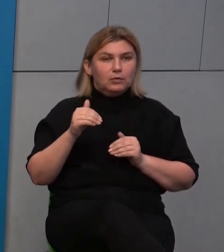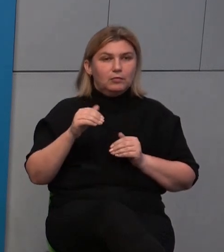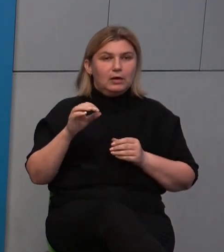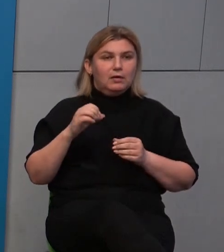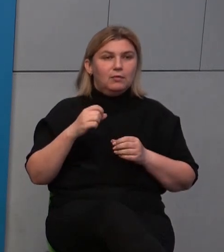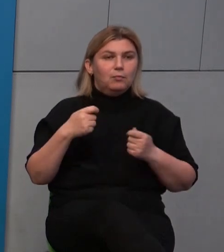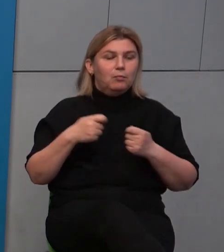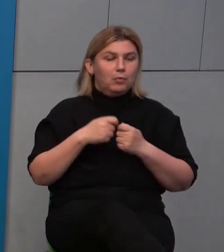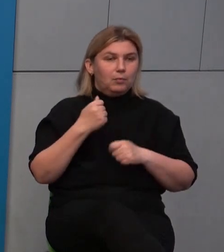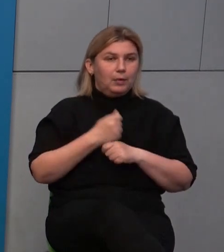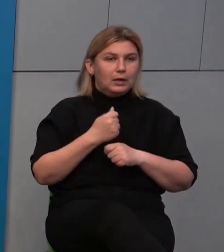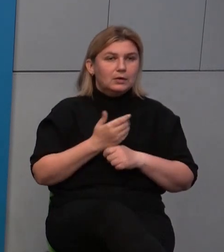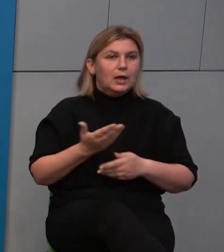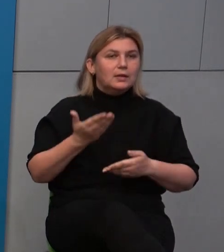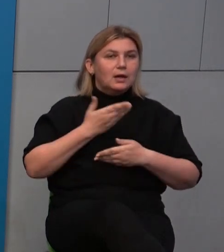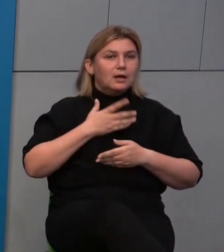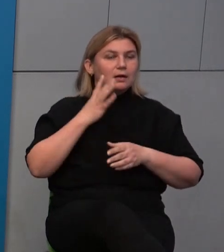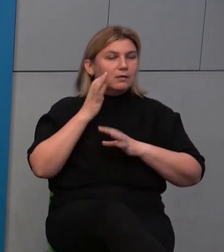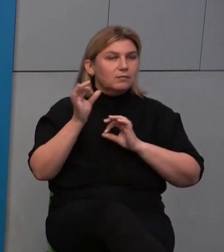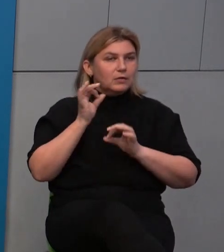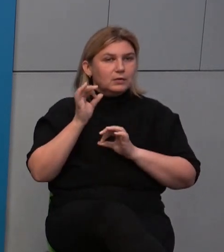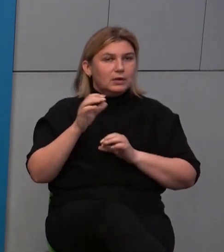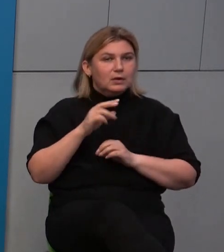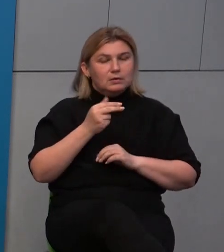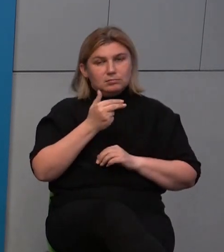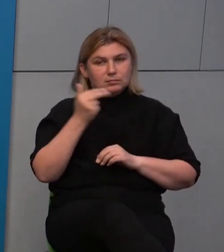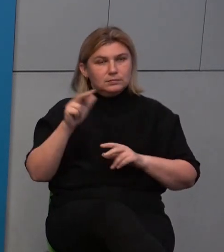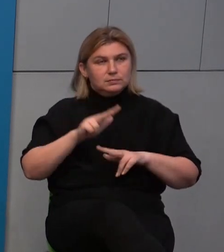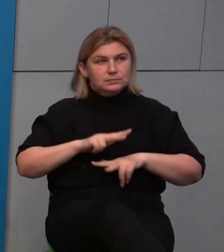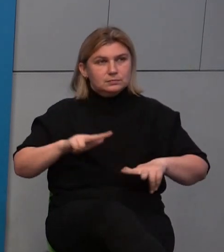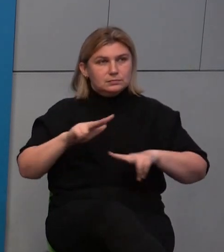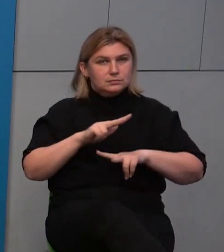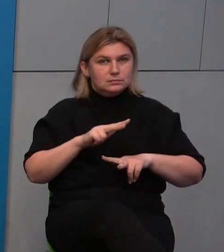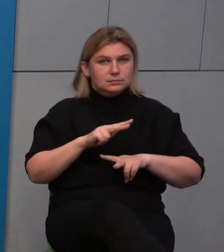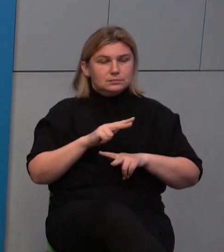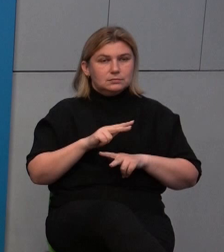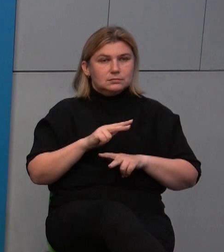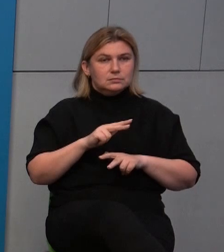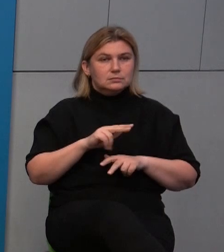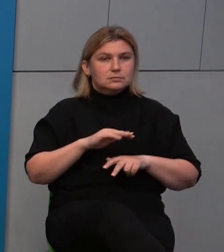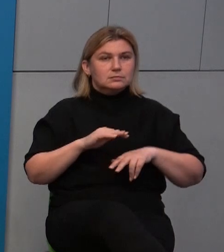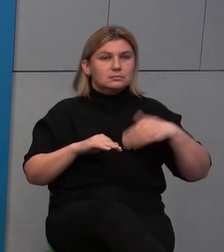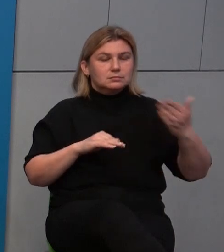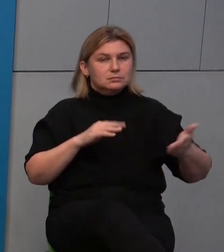i czy on udzieli mi informacji na temat tej rodziny właśnie ze strony ojca.